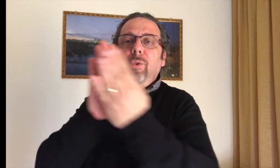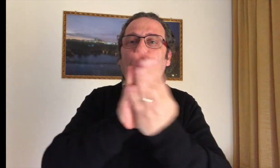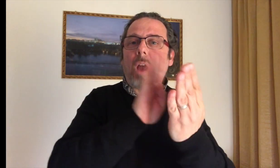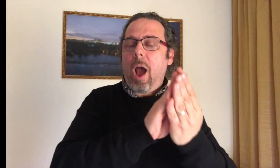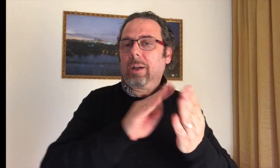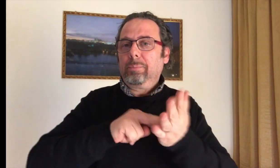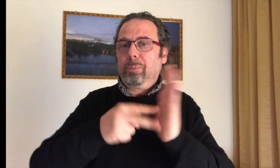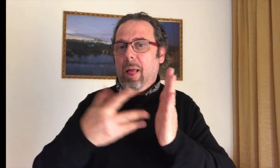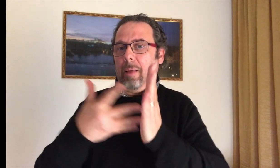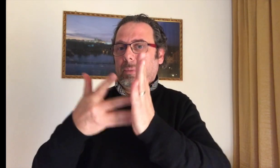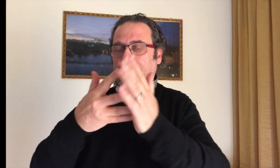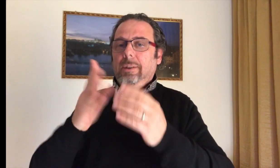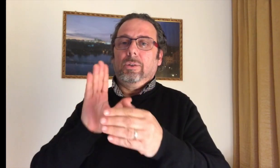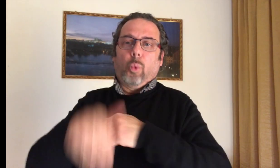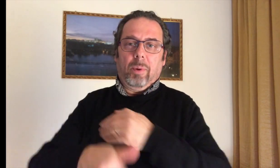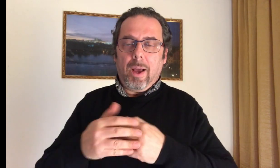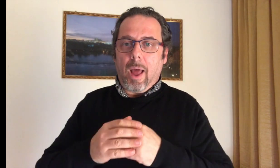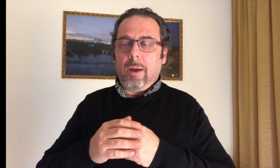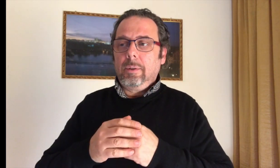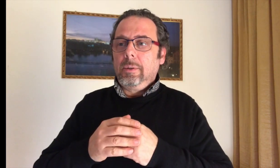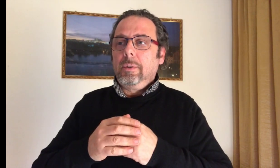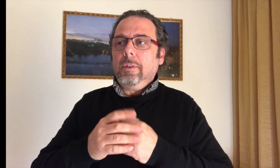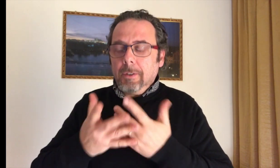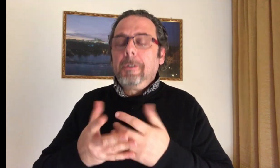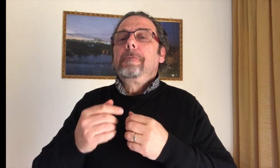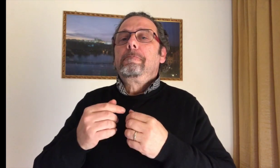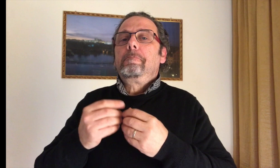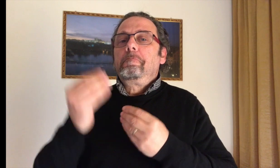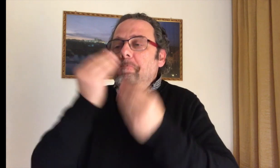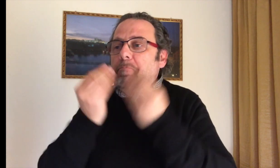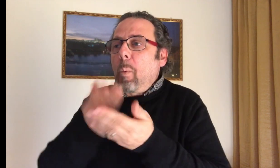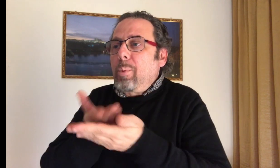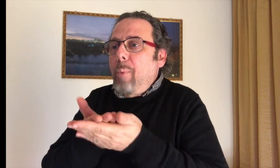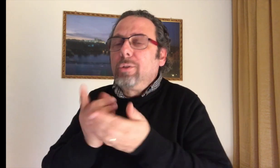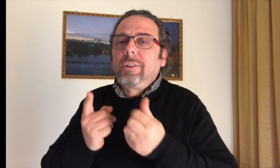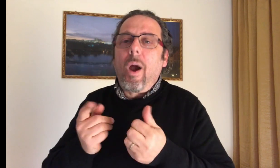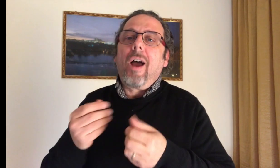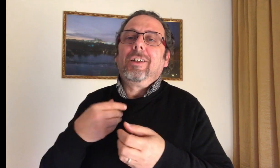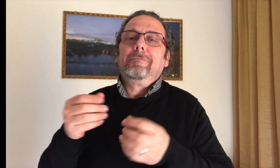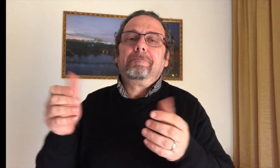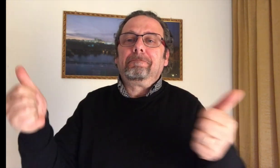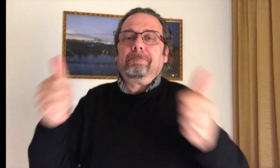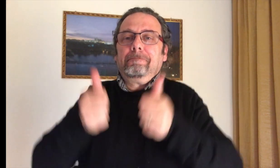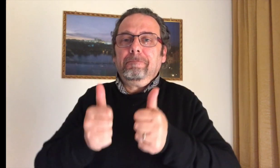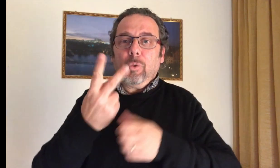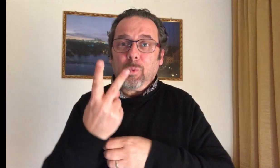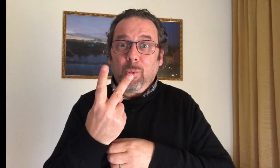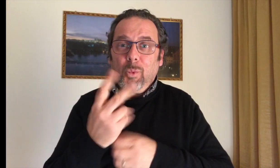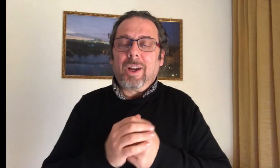per affrontare e per superare tutti i disagi. Sono stati chiamati, su nostra proposta, 2 persone, una per